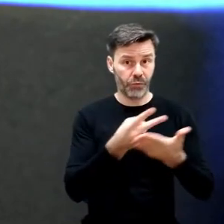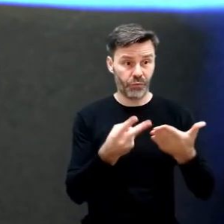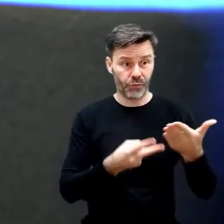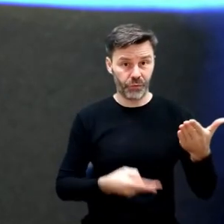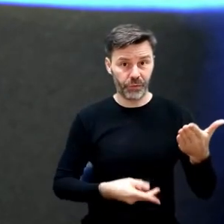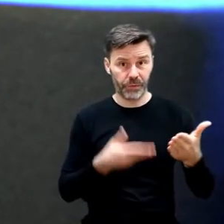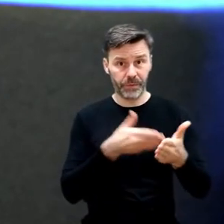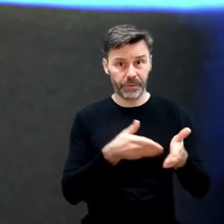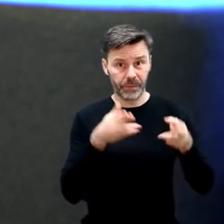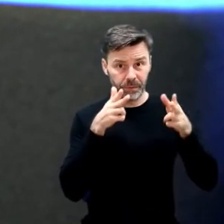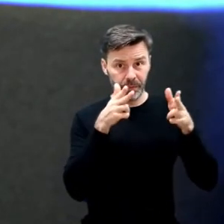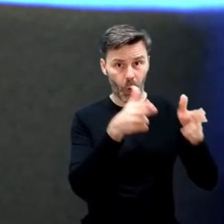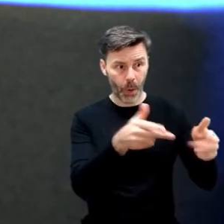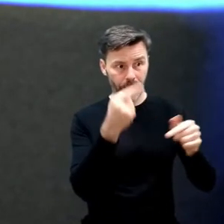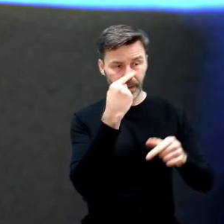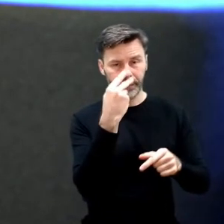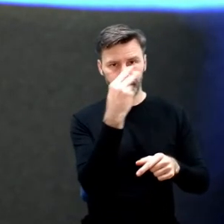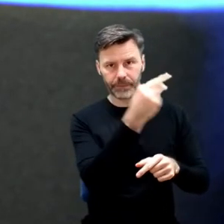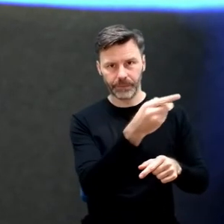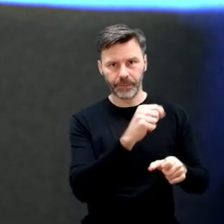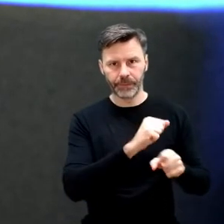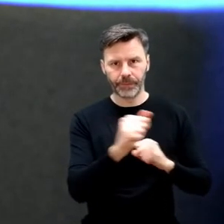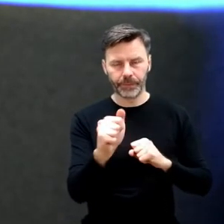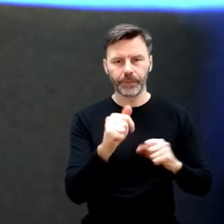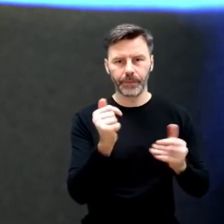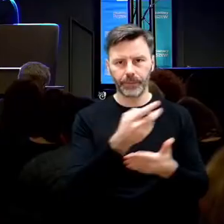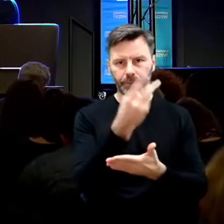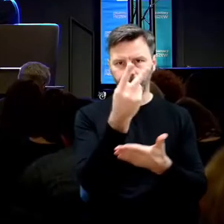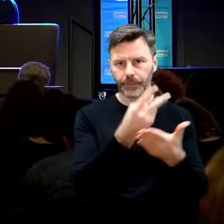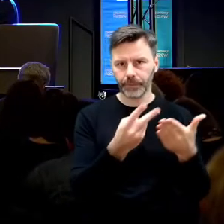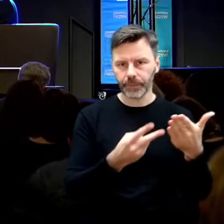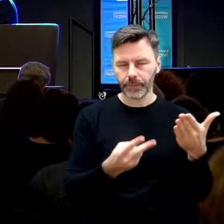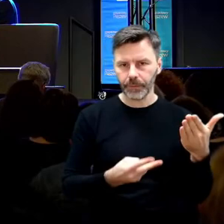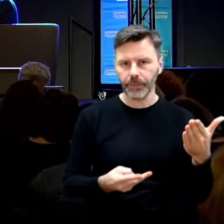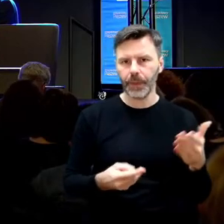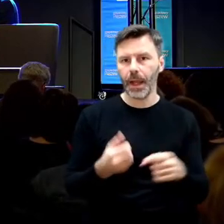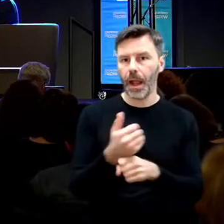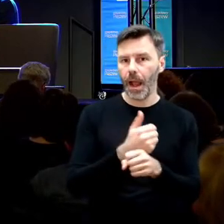i też można tutaj w wolnym czasie przy kawie na to spojrzeć.